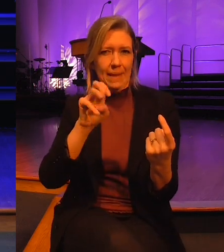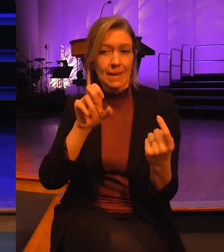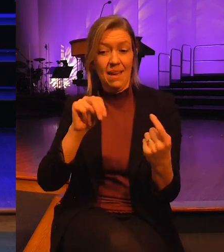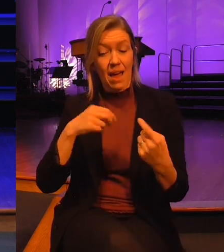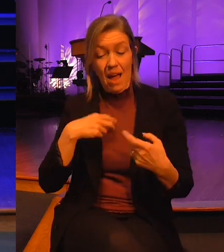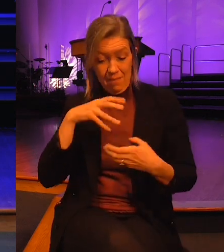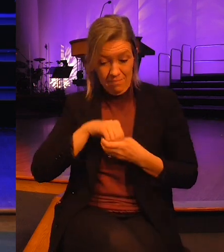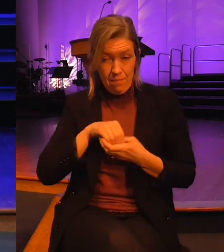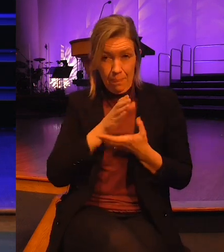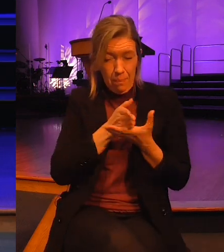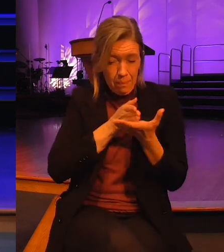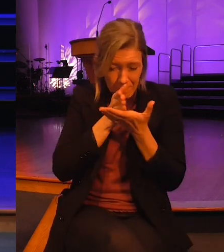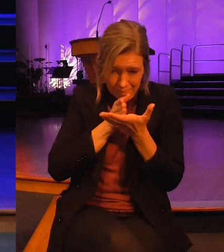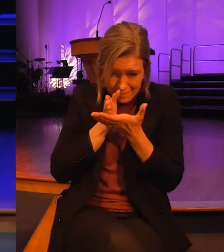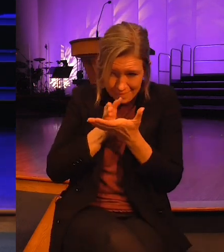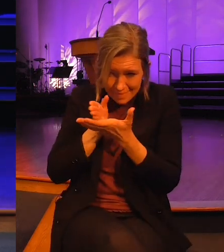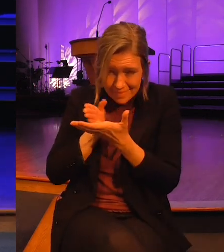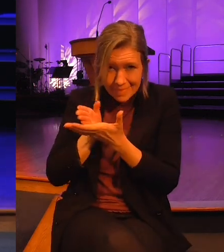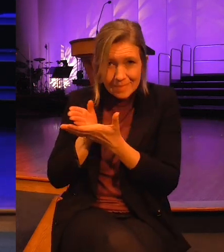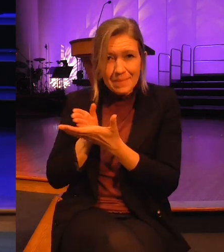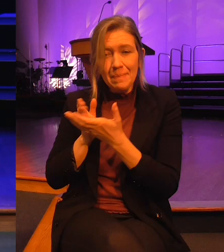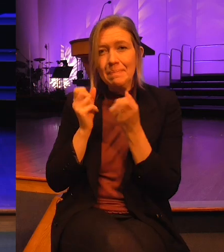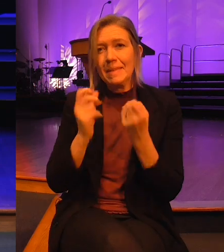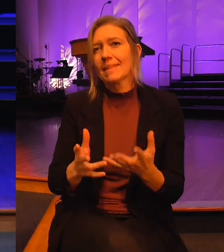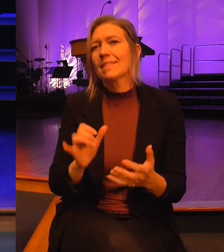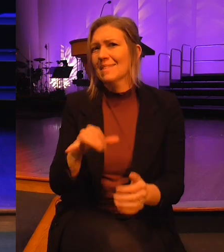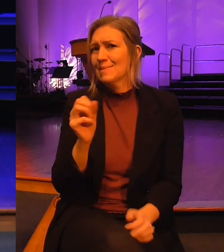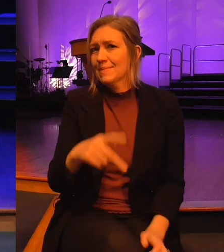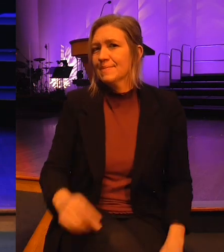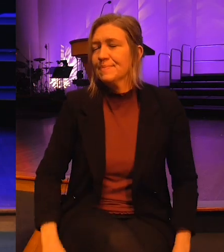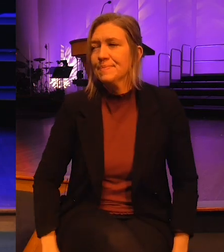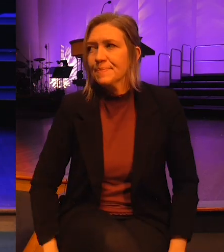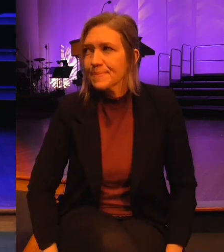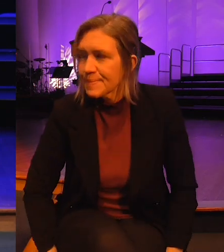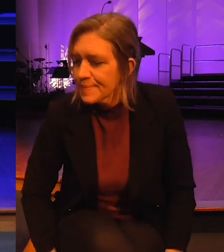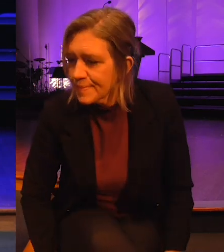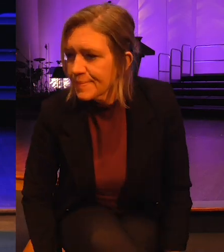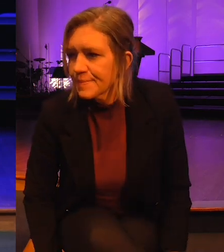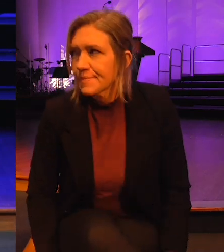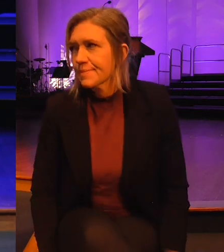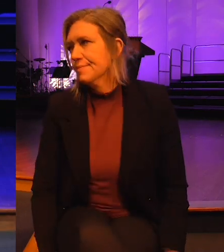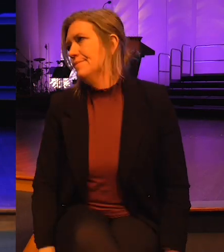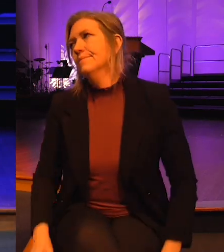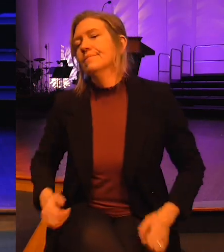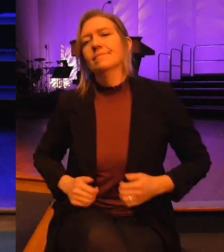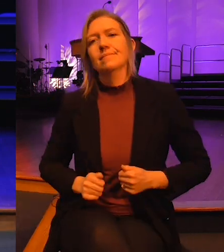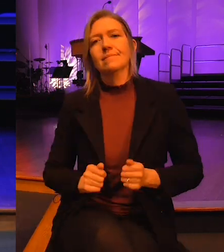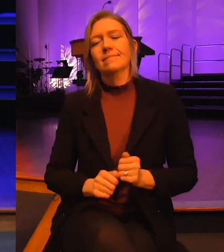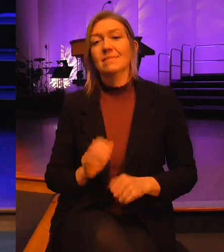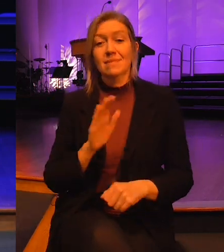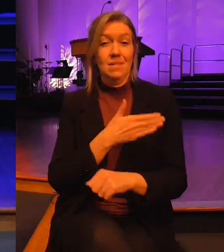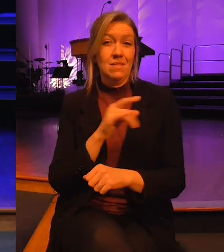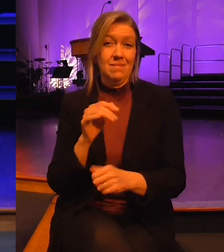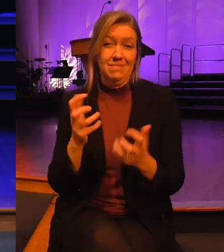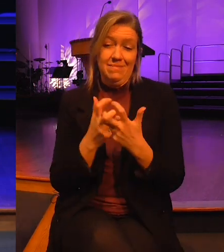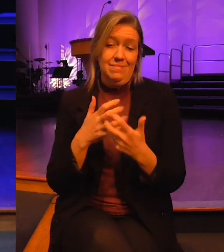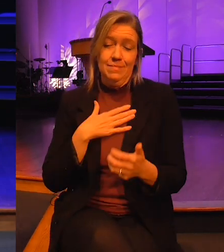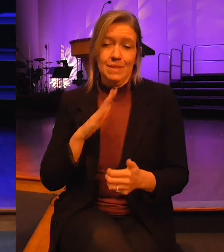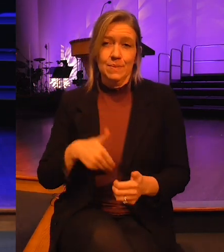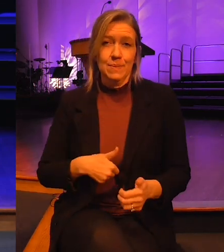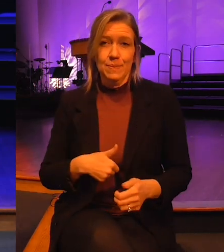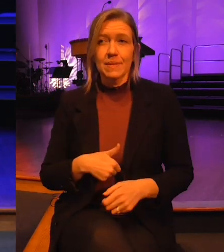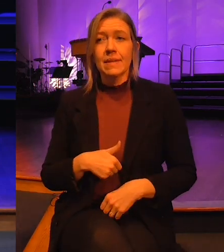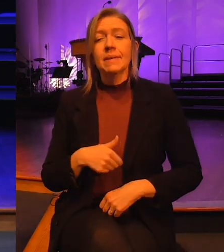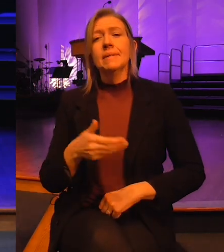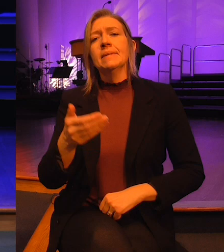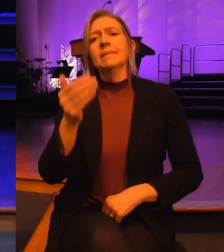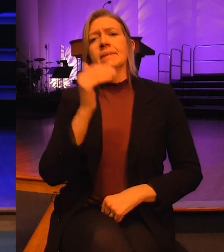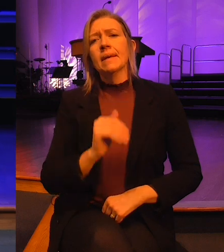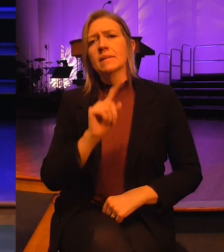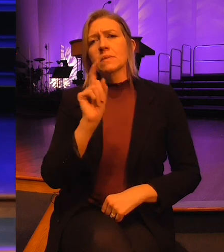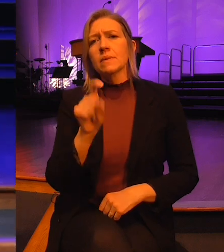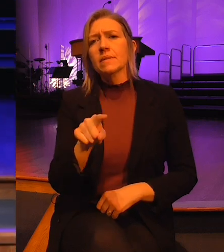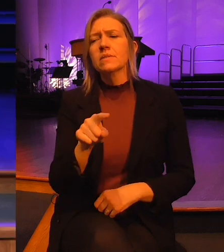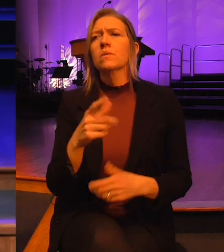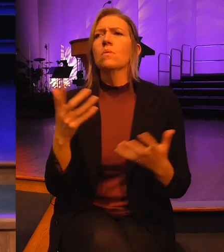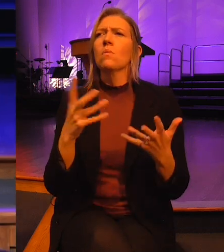bien, canción de My Soul, um, la siguiente pregunta fue: ¿qué hay de mi vida que resuena y qué pasa